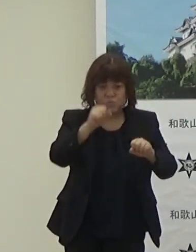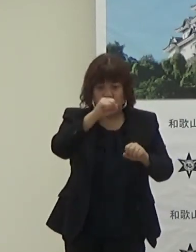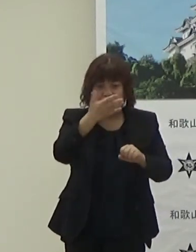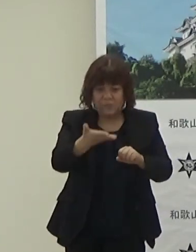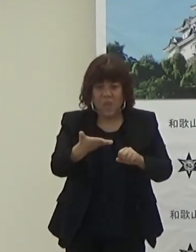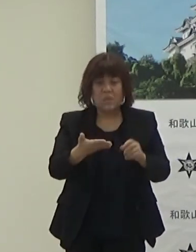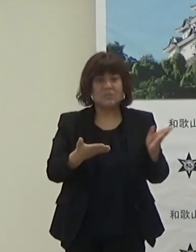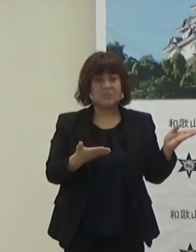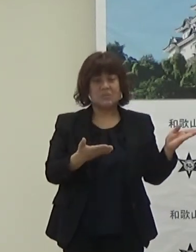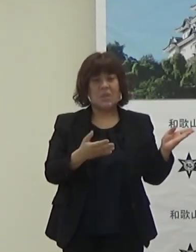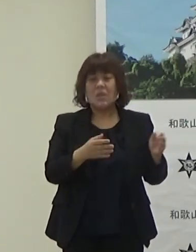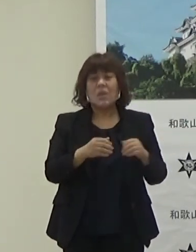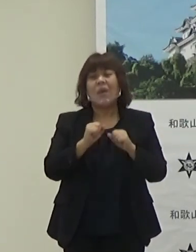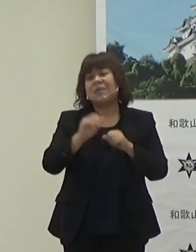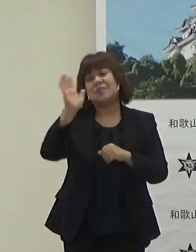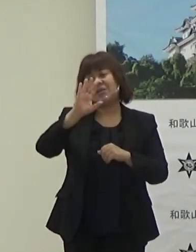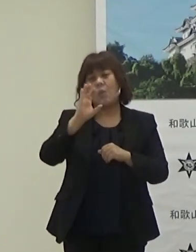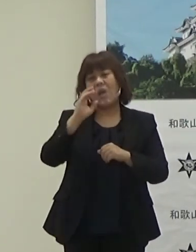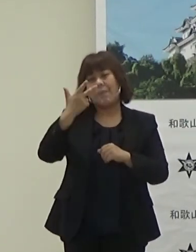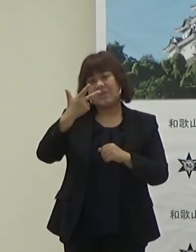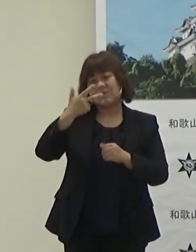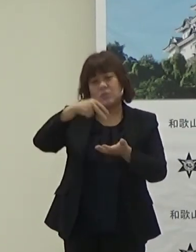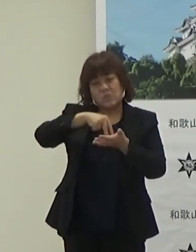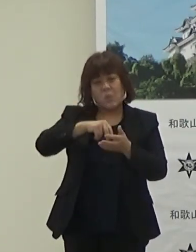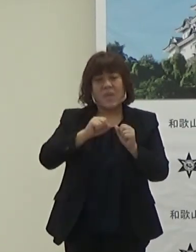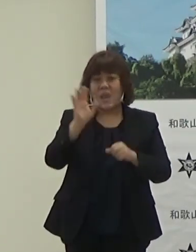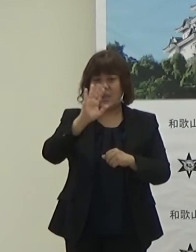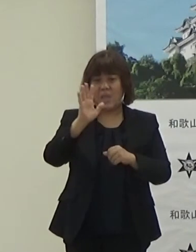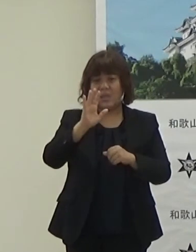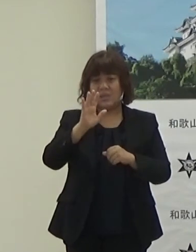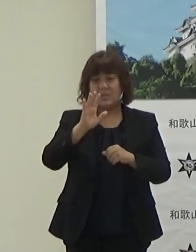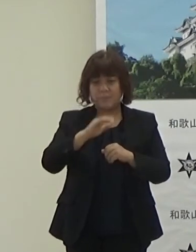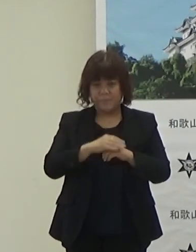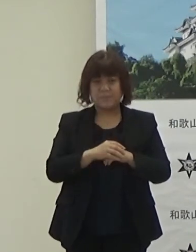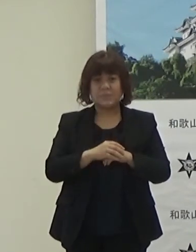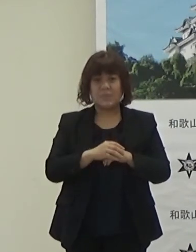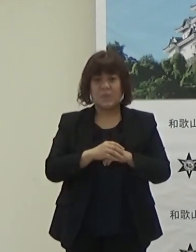それはしないと思いますね MICEに来られた方はぜひ和歌山市内へも